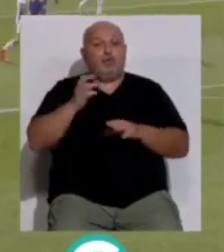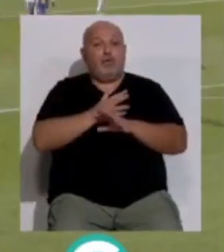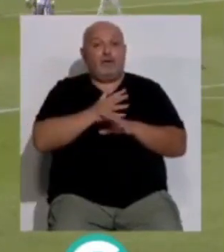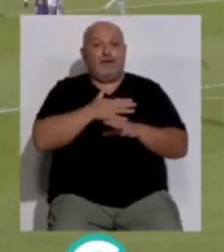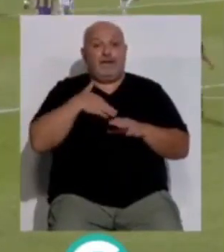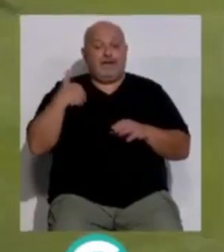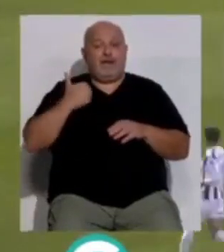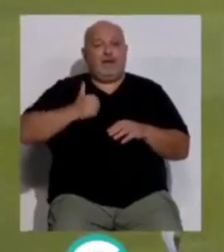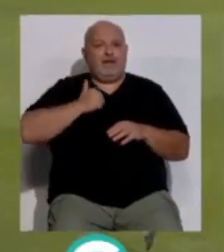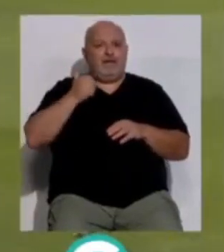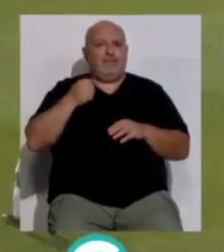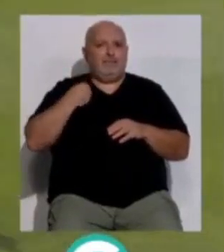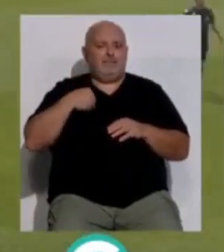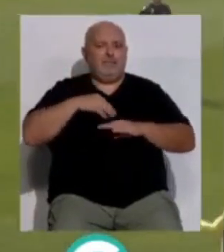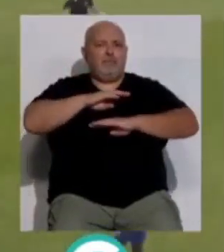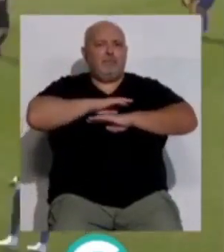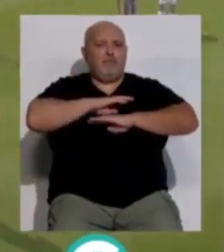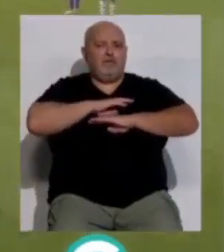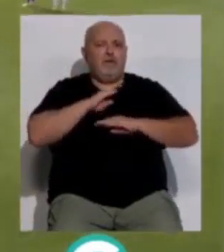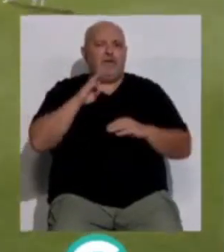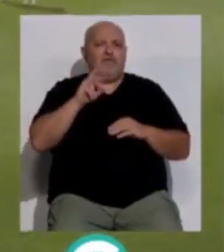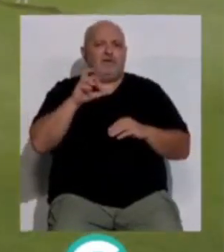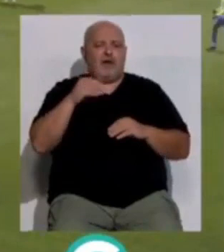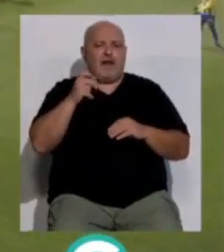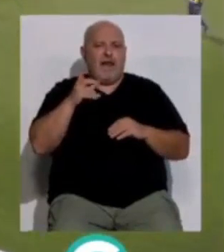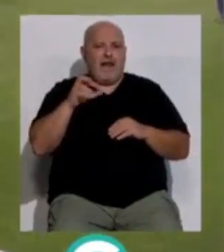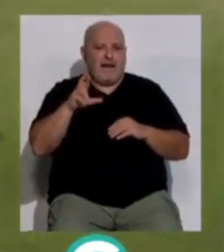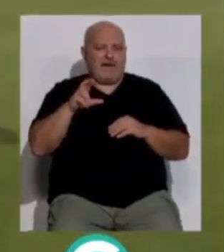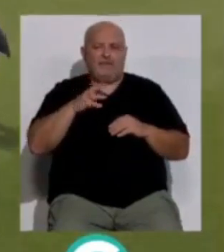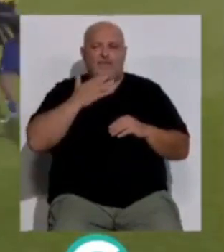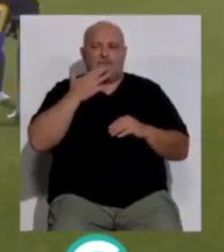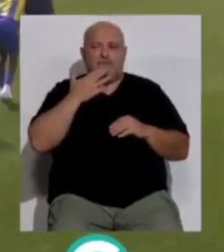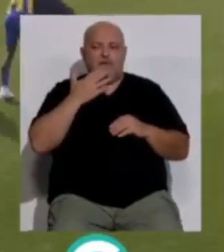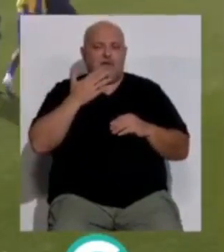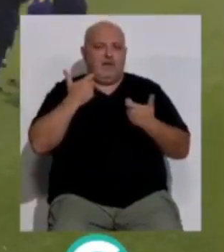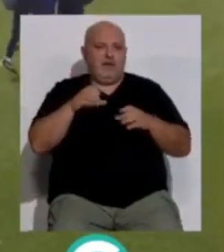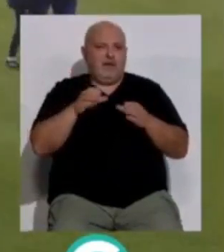la oportunidad de ser el guardameta Víctor andar en el caso de un equipo por ejemplo de Primera